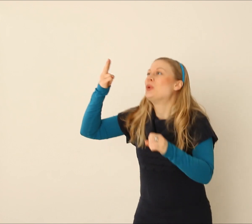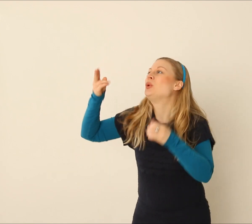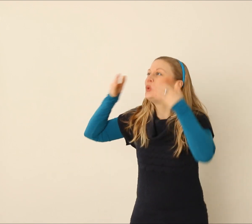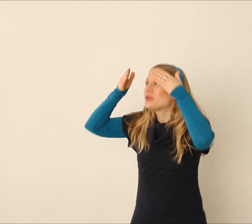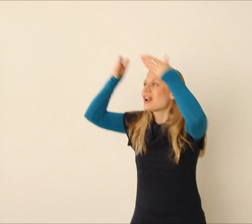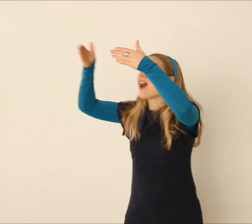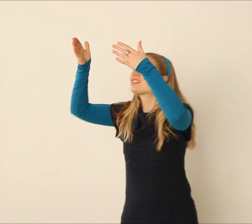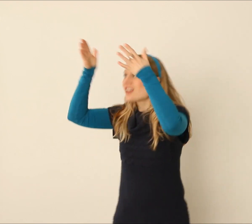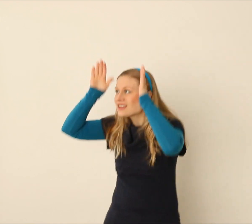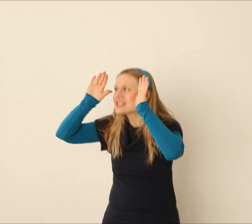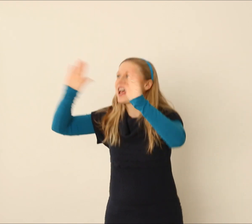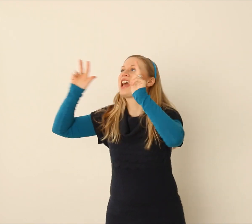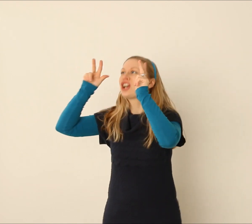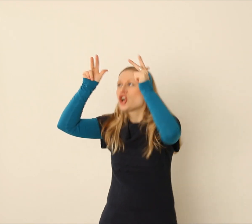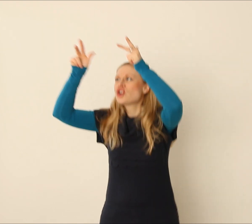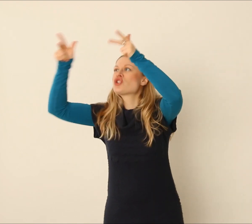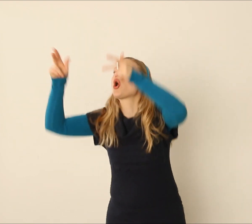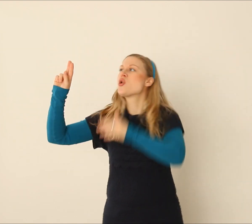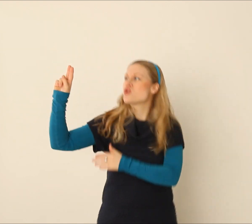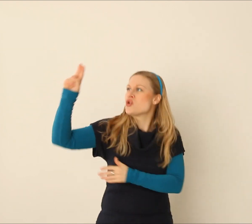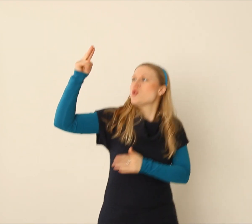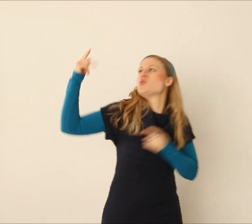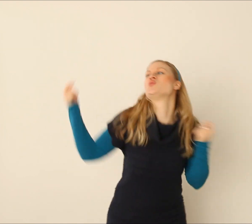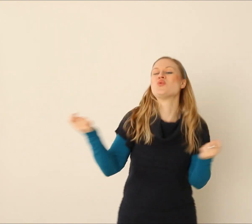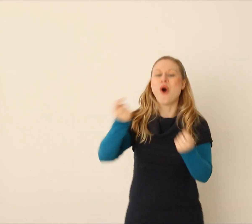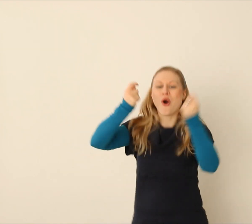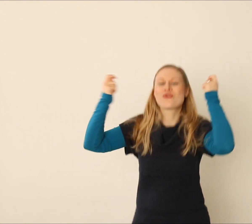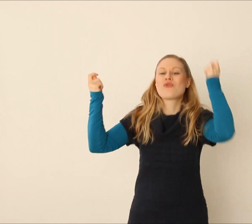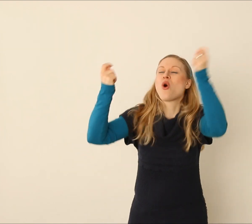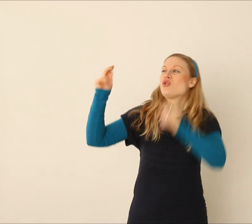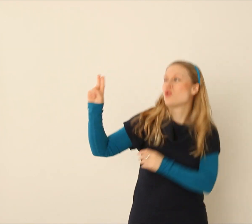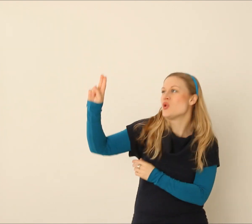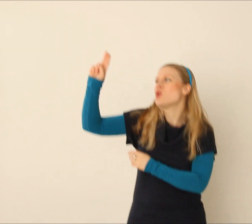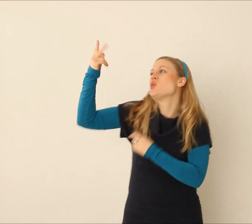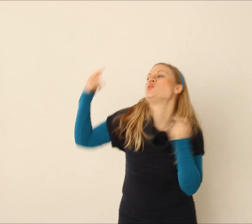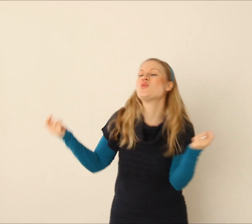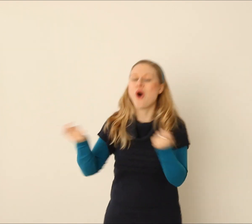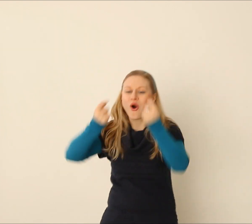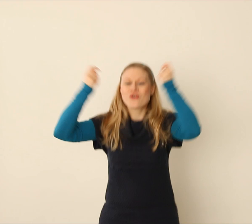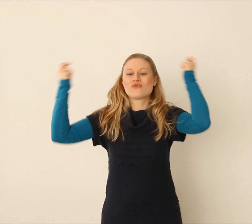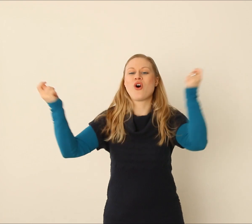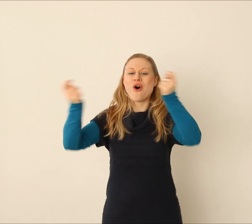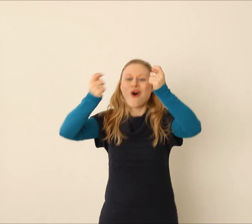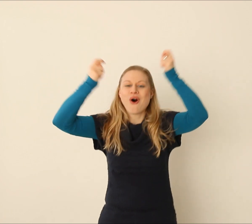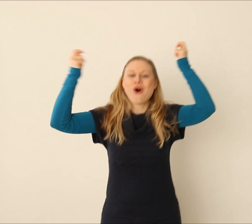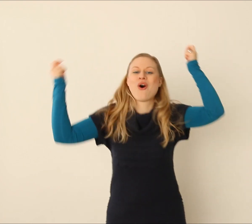U draagt de zegekroon; U overwon, U overwon!